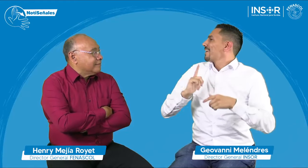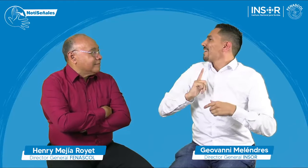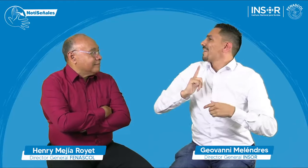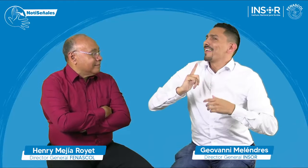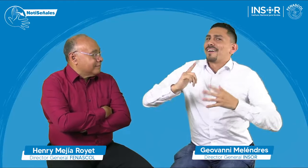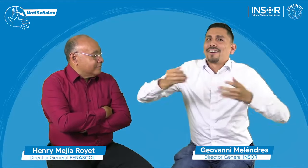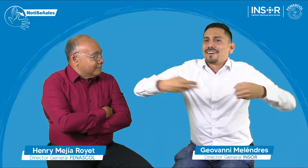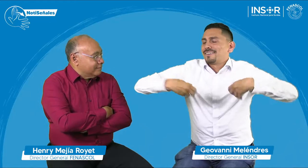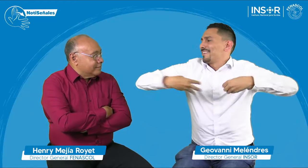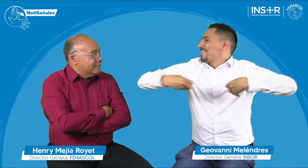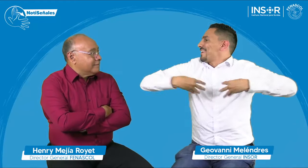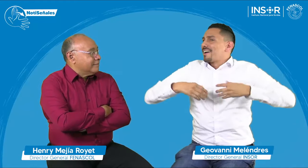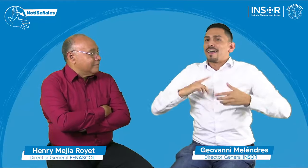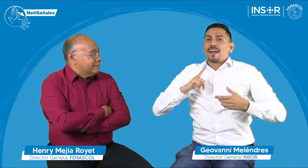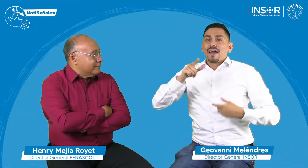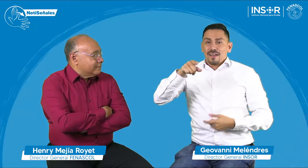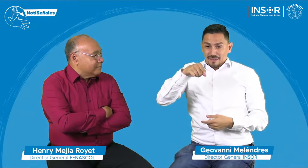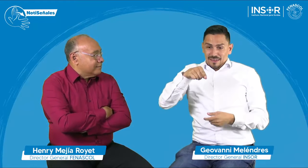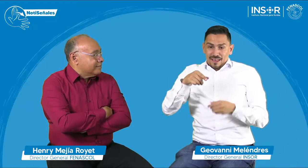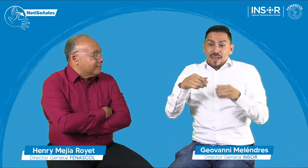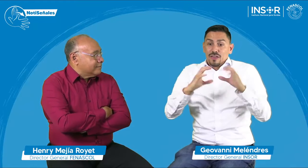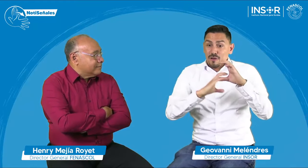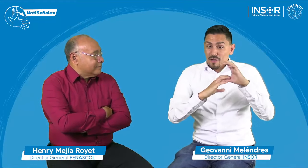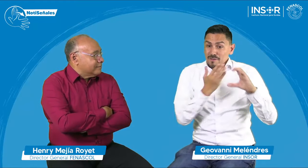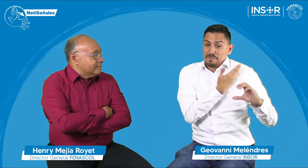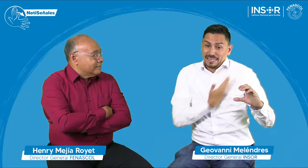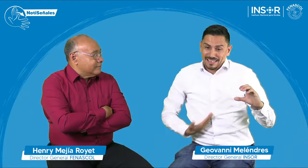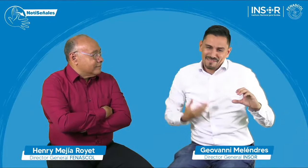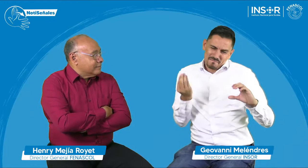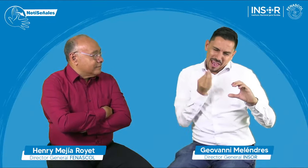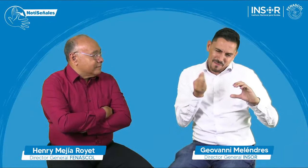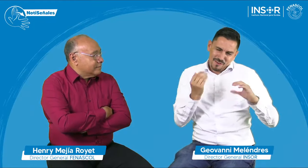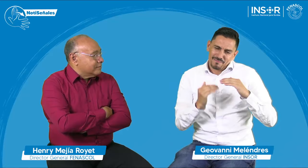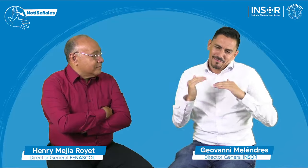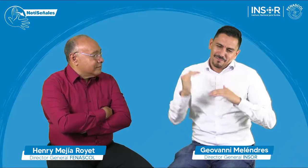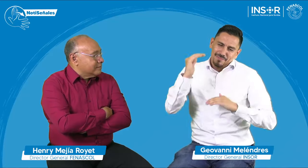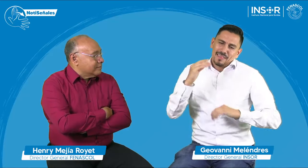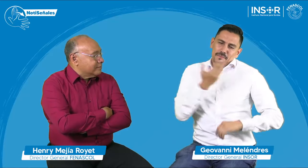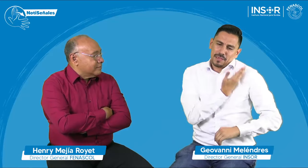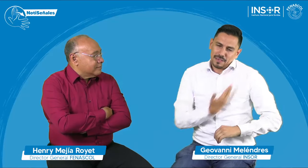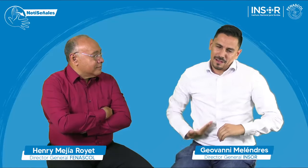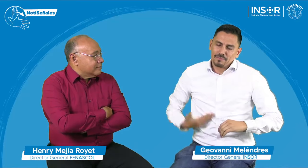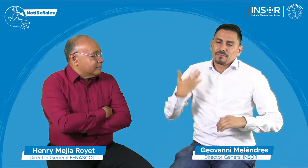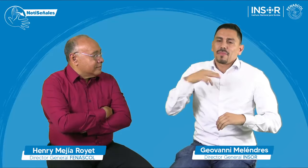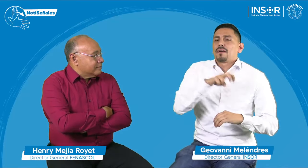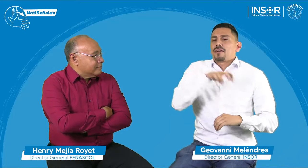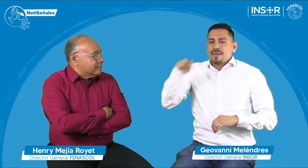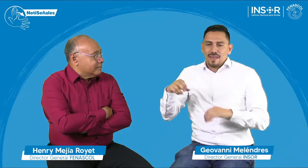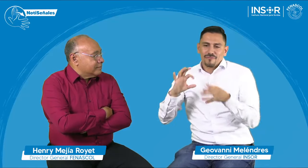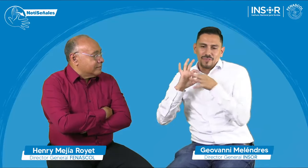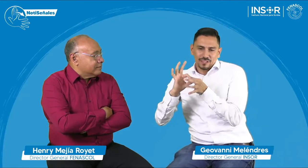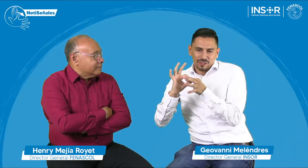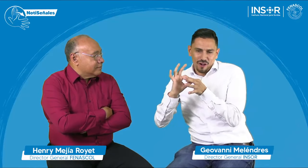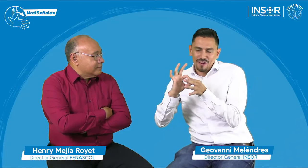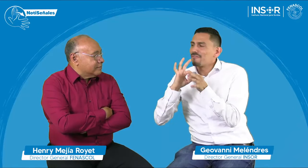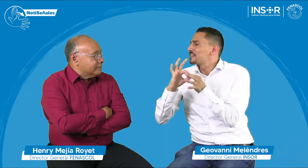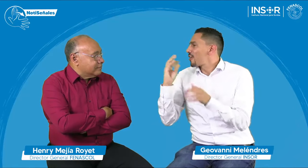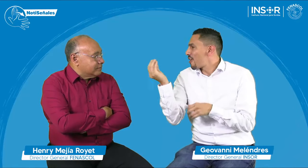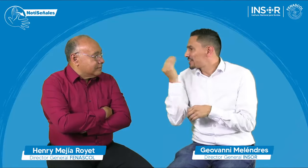personas eh sordas, adultos, como se relacionaban entre sí, eso creó ese proceso y esa